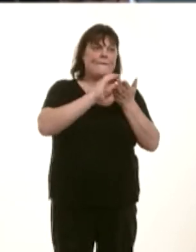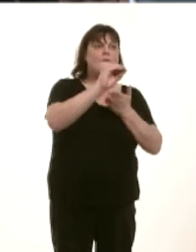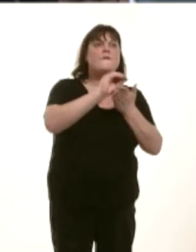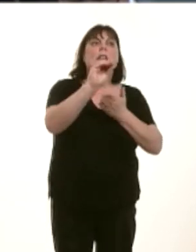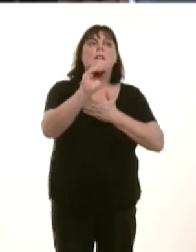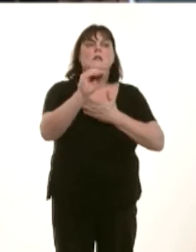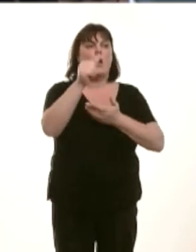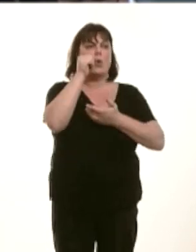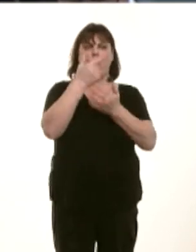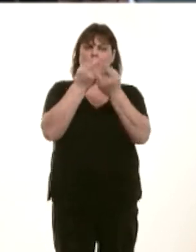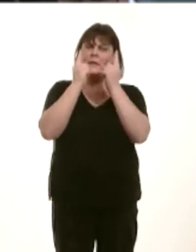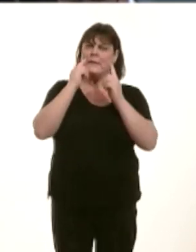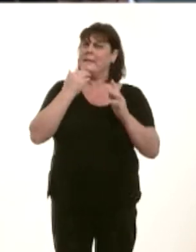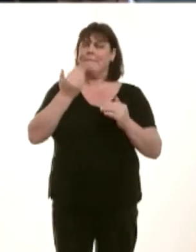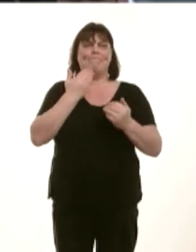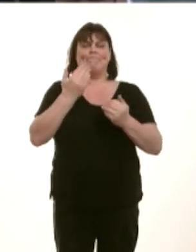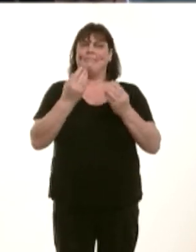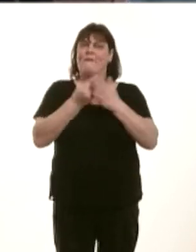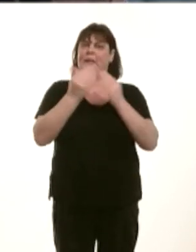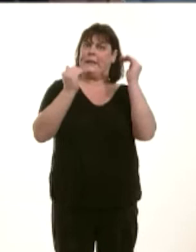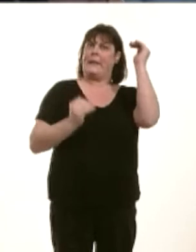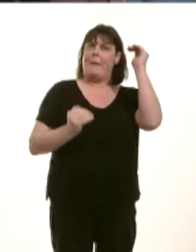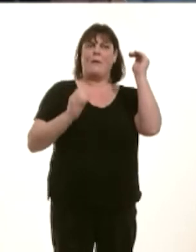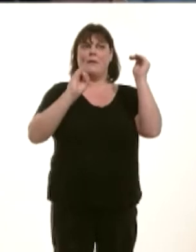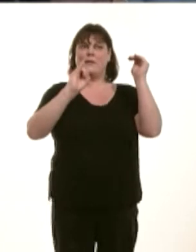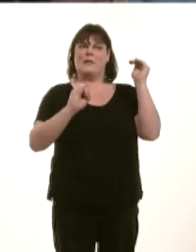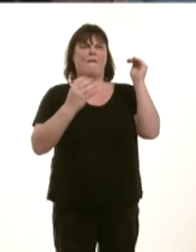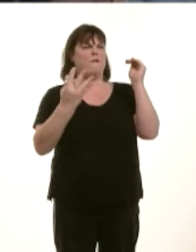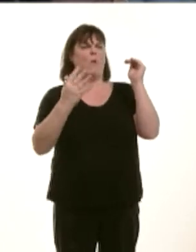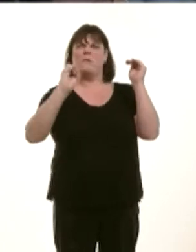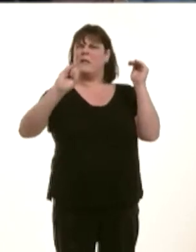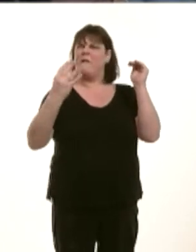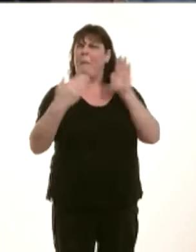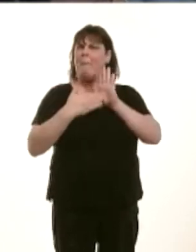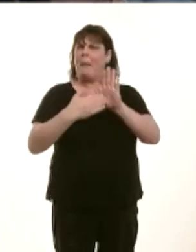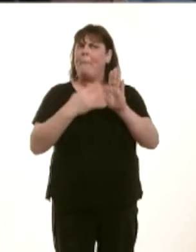o £64 miliwn neu £65 miliwn. A ydy eín fwriad gyda chi, gydaír adolygiad Diamond